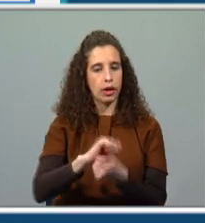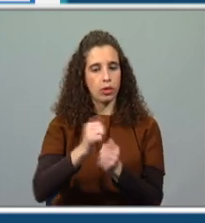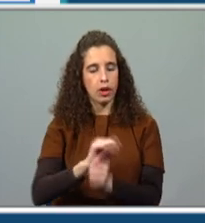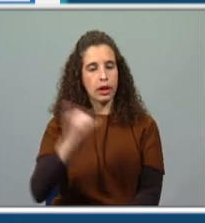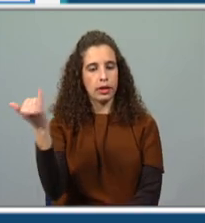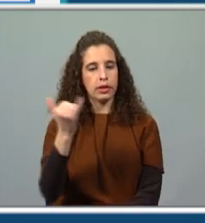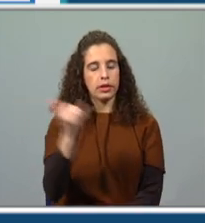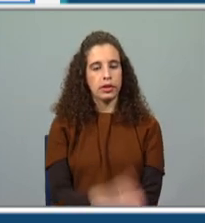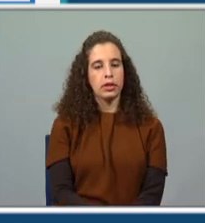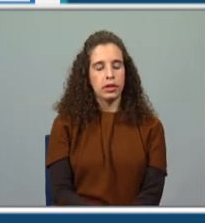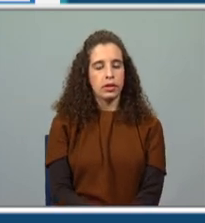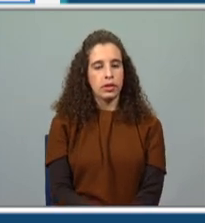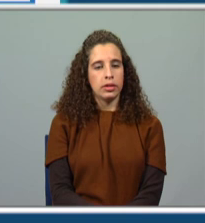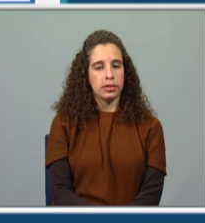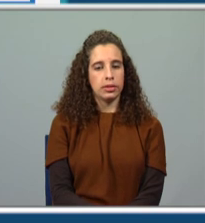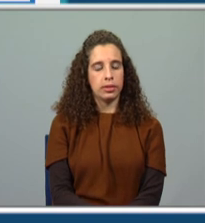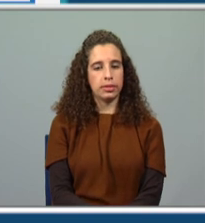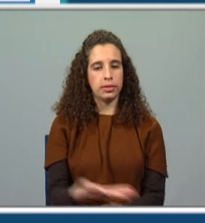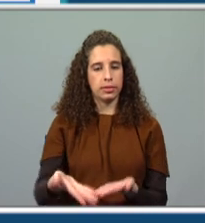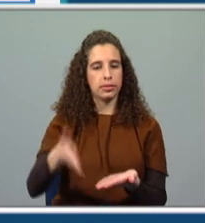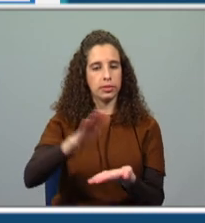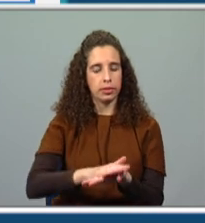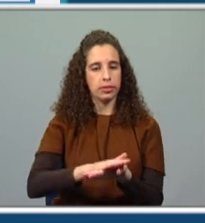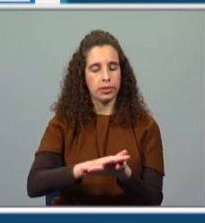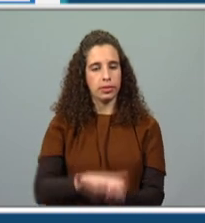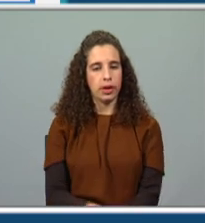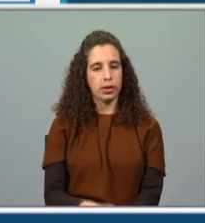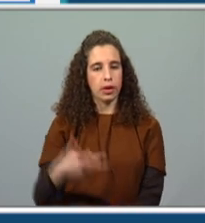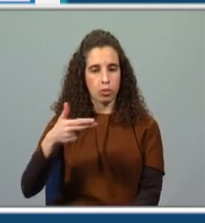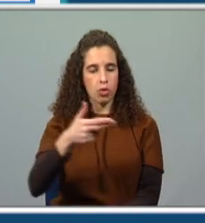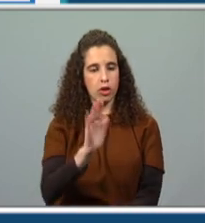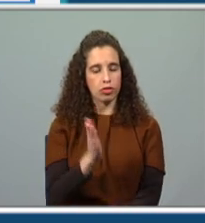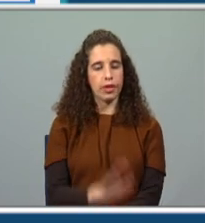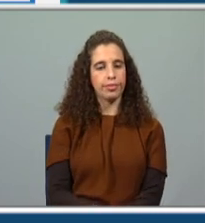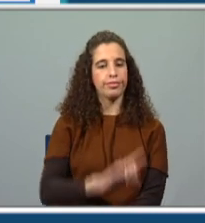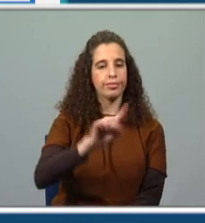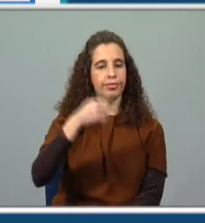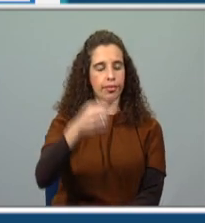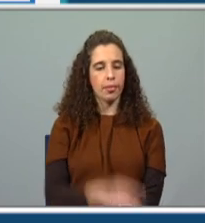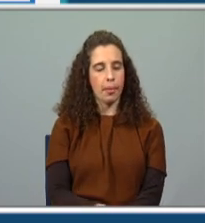segunda o que fazíamos dobrar a parte recortada depois 第二，我們做了雙倍的部分稍後裁剪